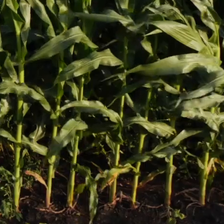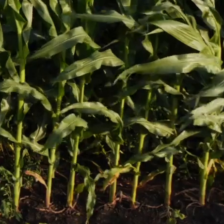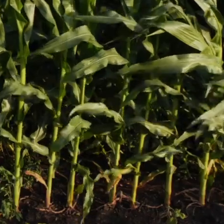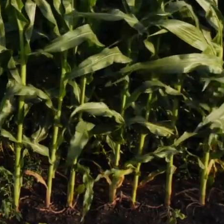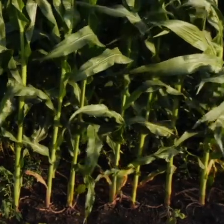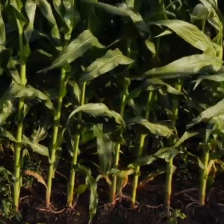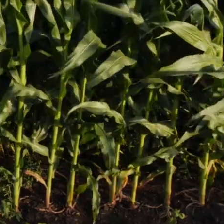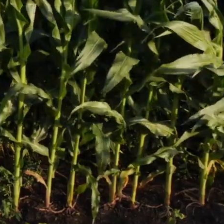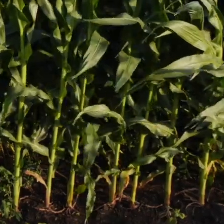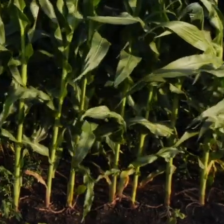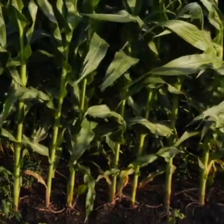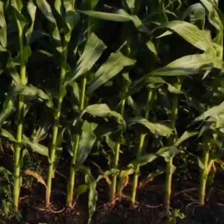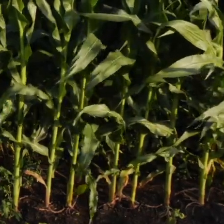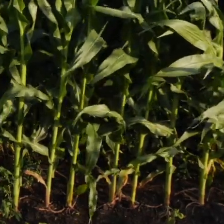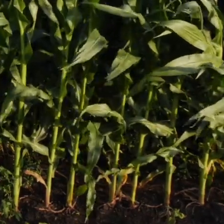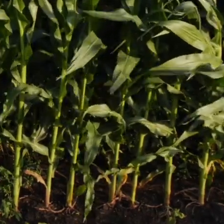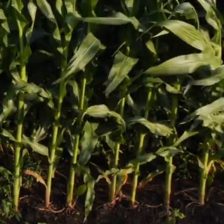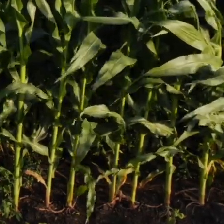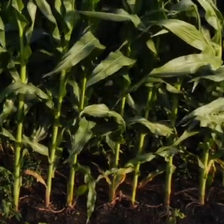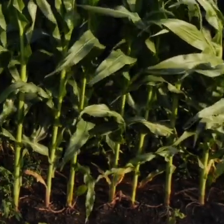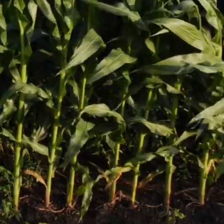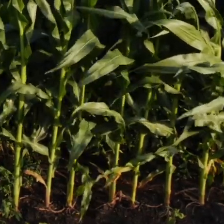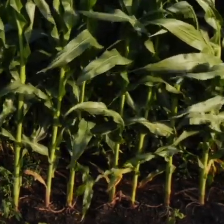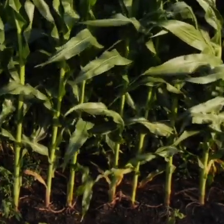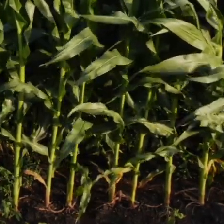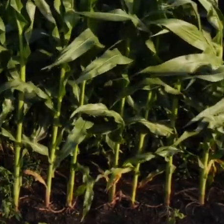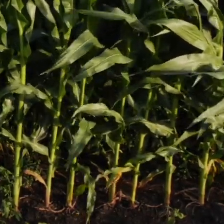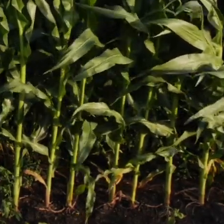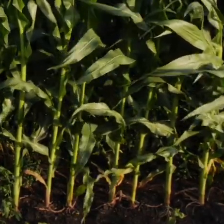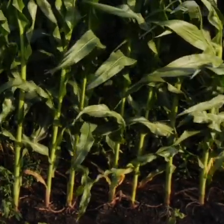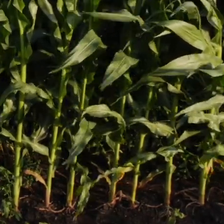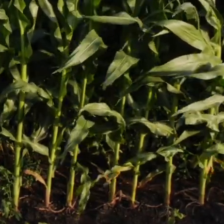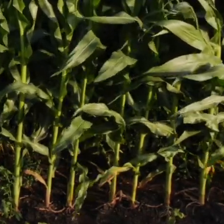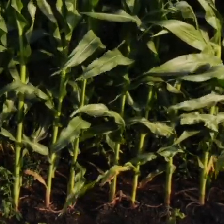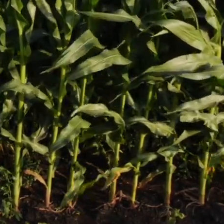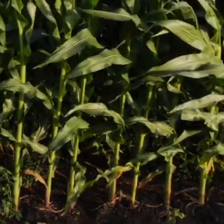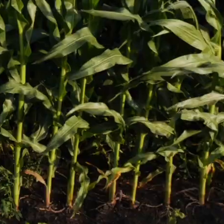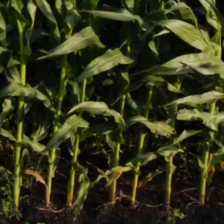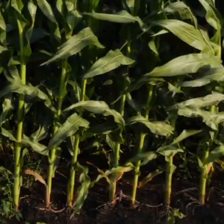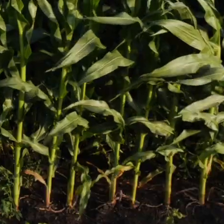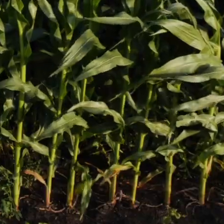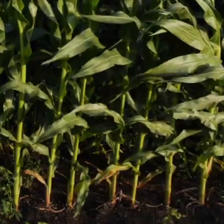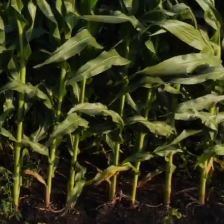culturalmente por nuestro origen por lo que son los pueblos originarios de ayer